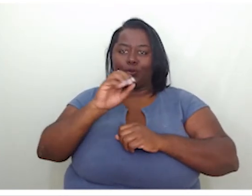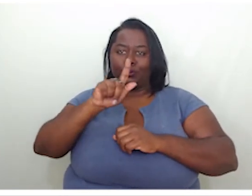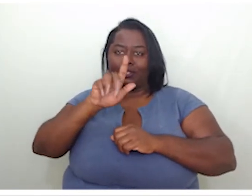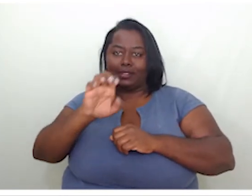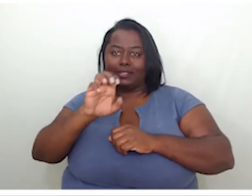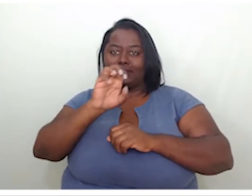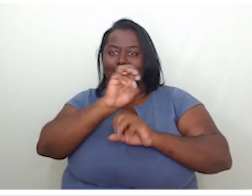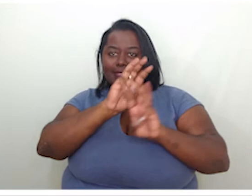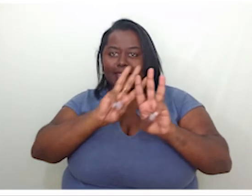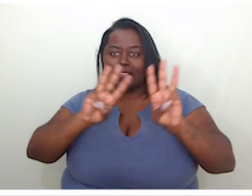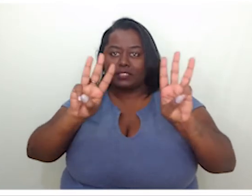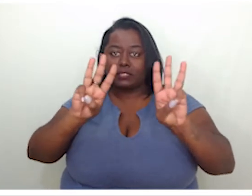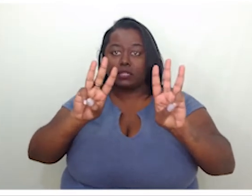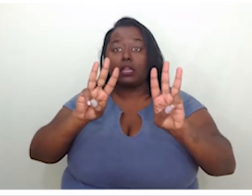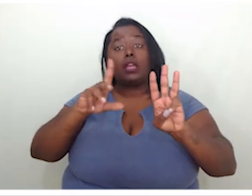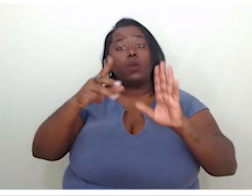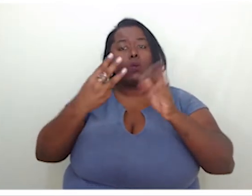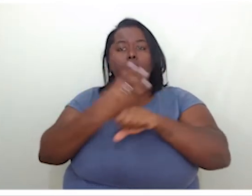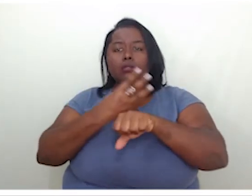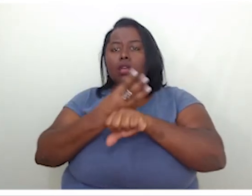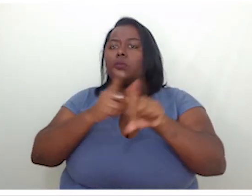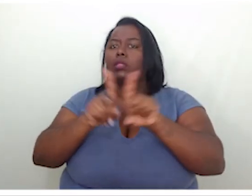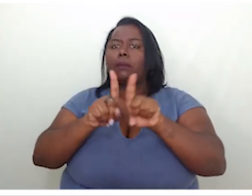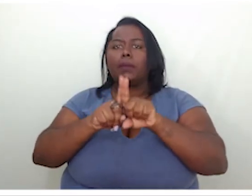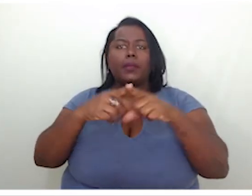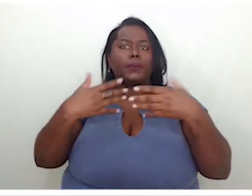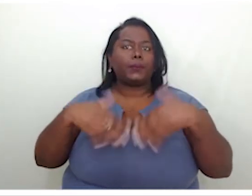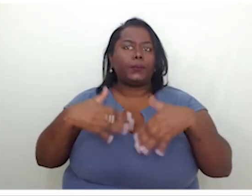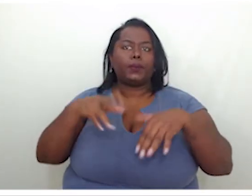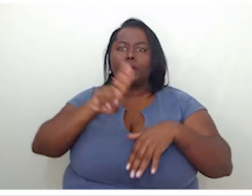el Adobe Spark Page puede ser usado, por ejemplo, para hacer apuntes,